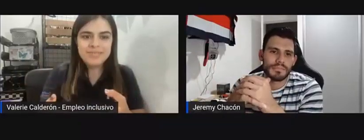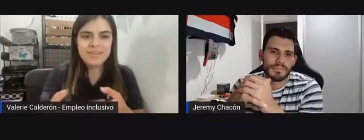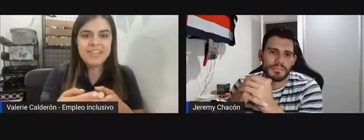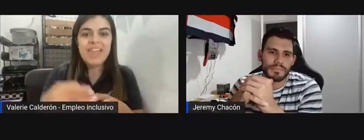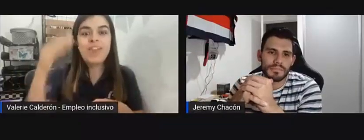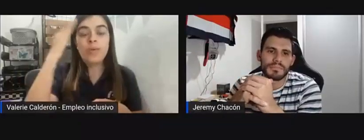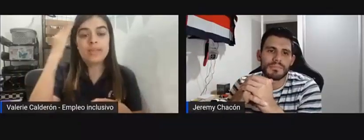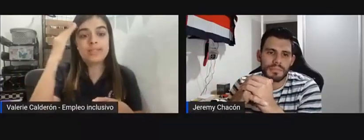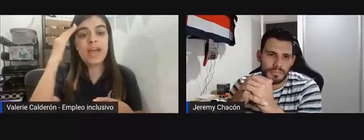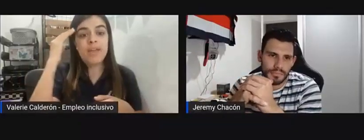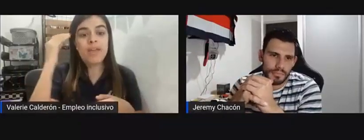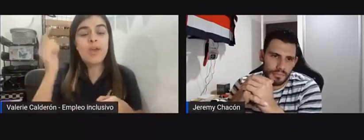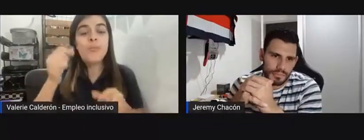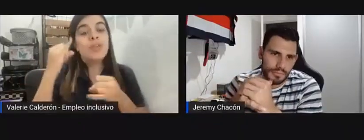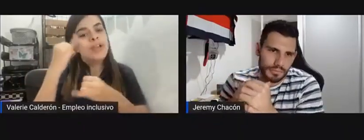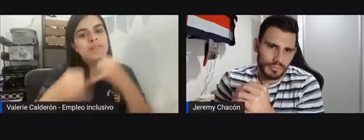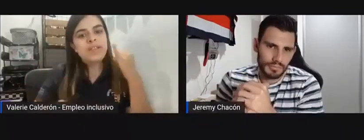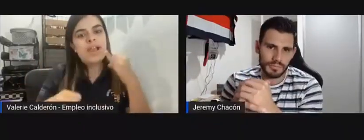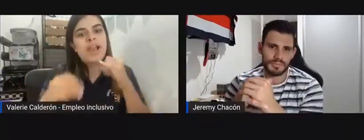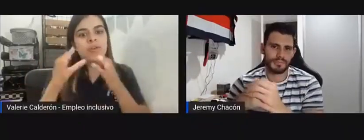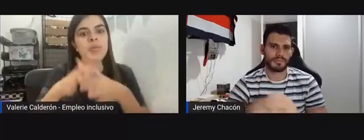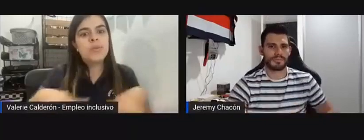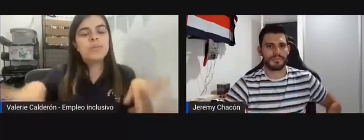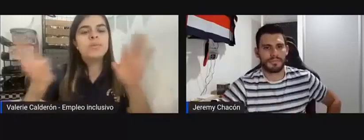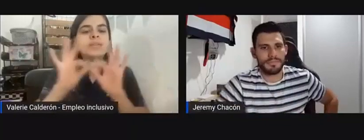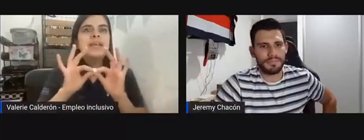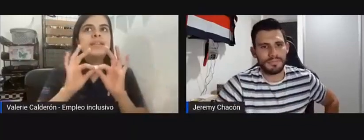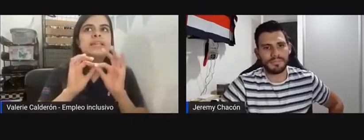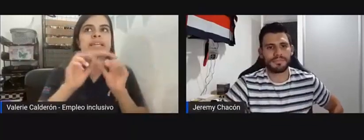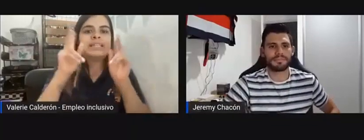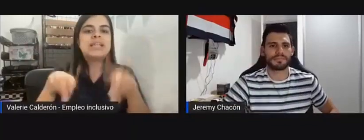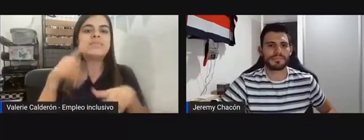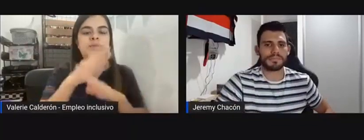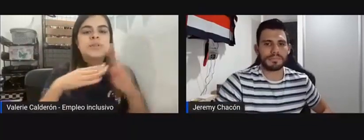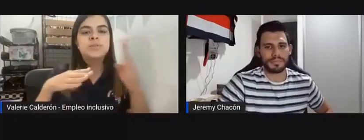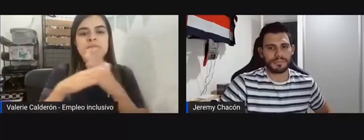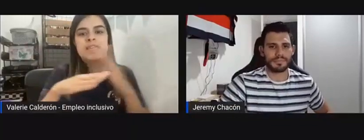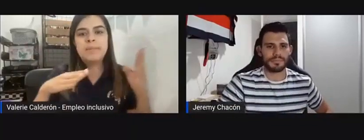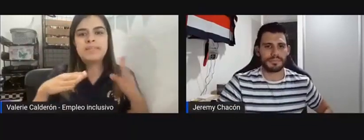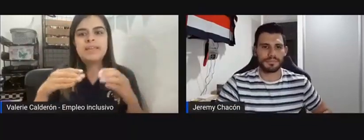verdad de lo que sabe porque al final algo muy importante es que las personas con discapacidad